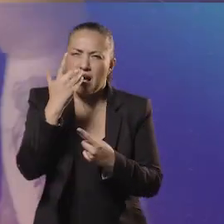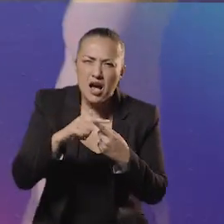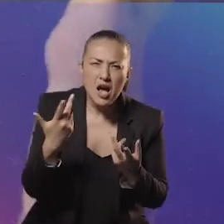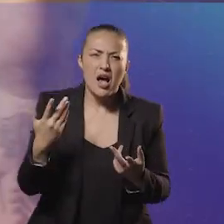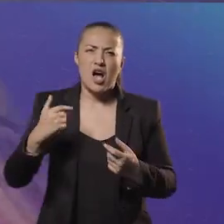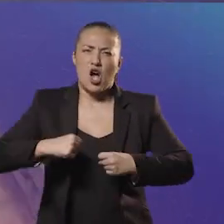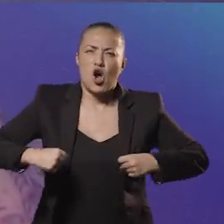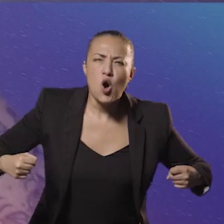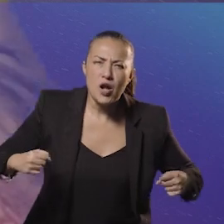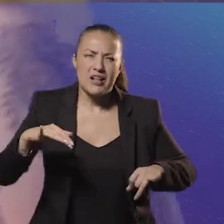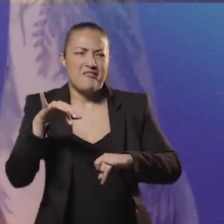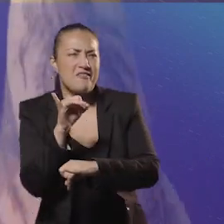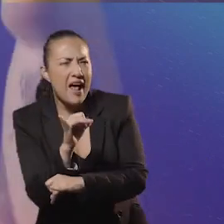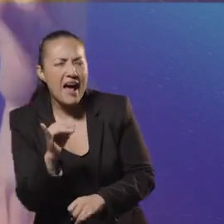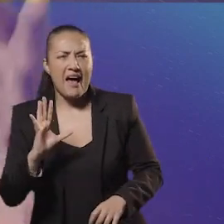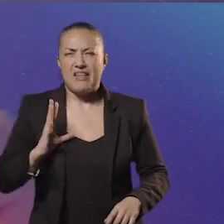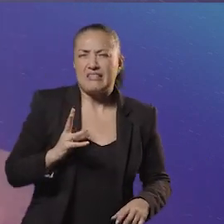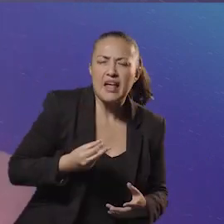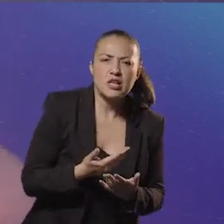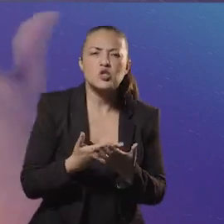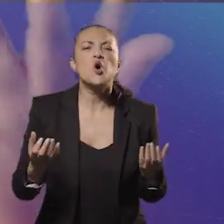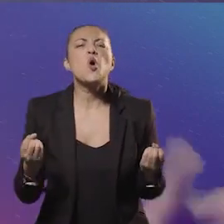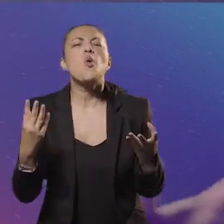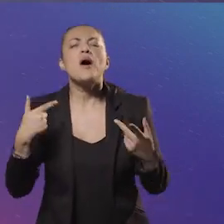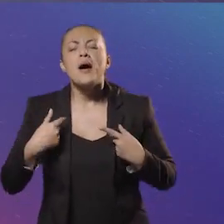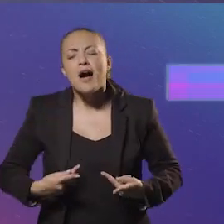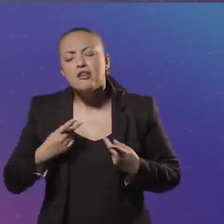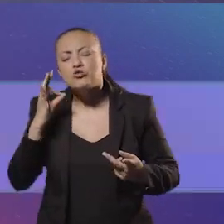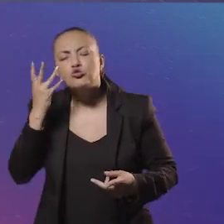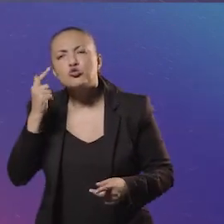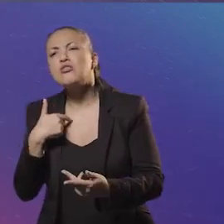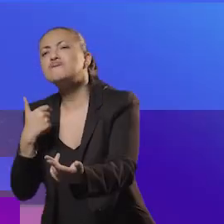etc, gordas, bla me relaciono yo en mi vida cotidiana.